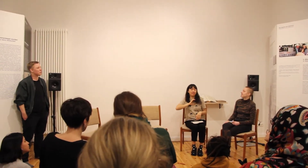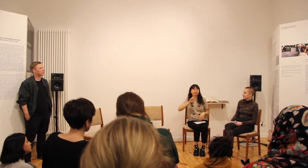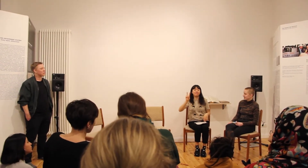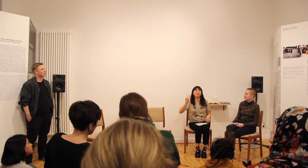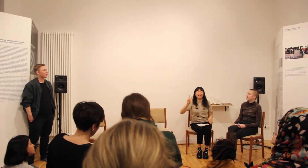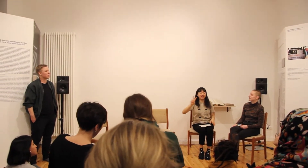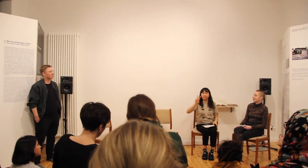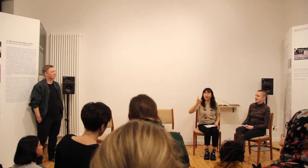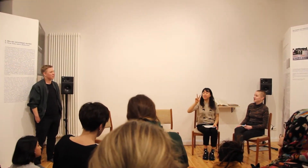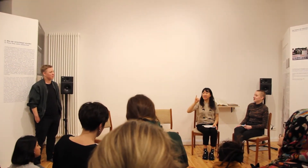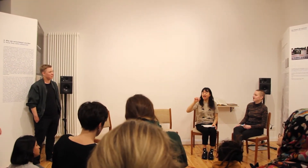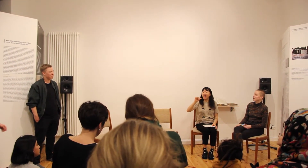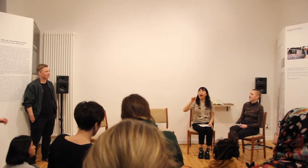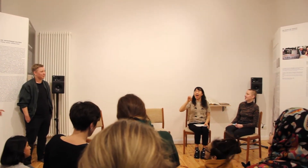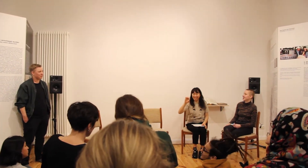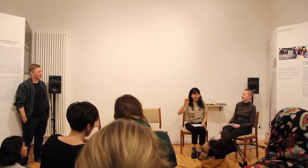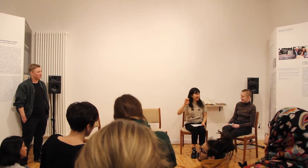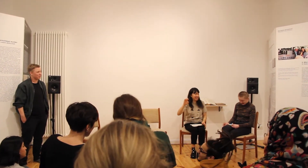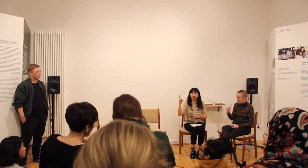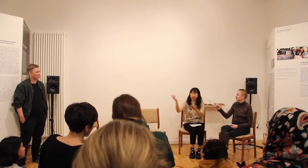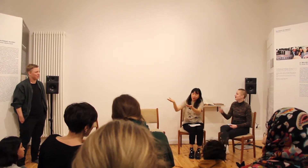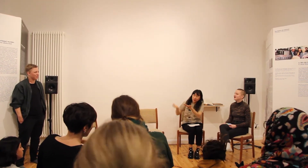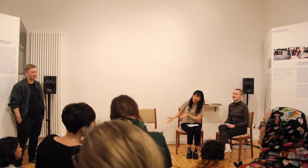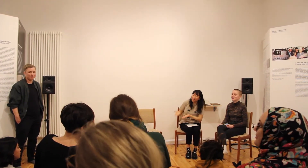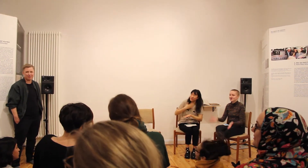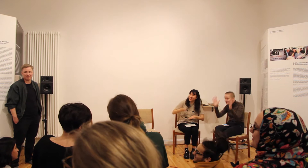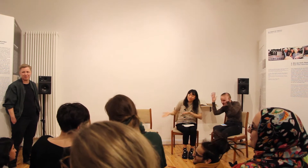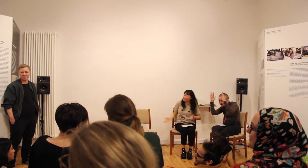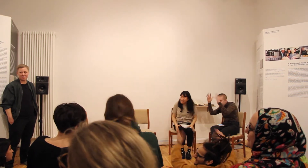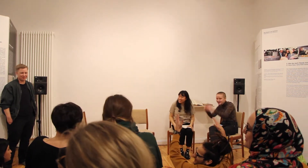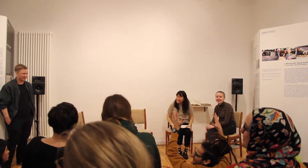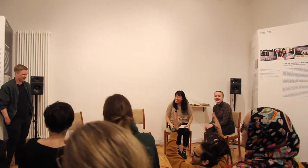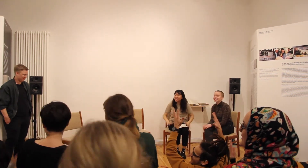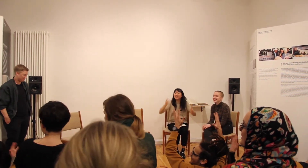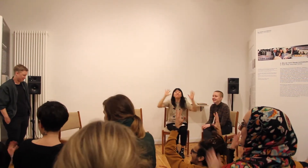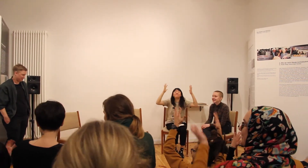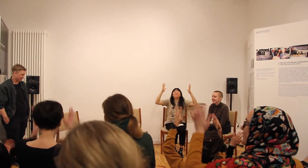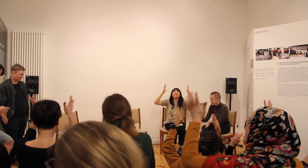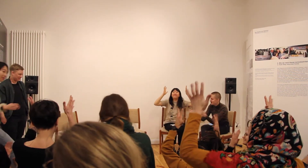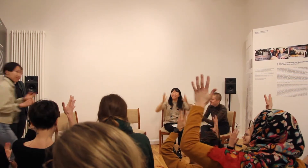Und wir begrüßen noch eine deutsche Person, Viviane, die auch CODA ist. Herzlich willkommen. Kommt nach vorne bitte.